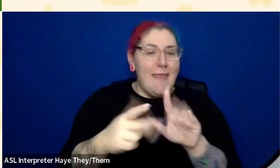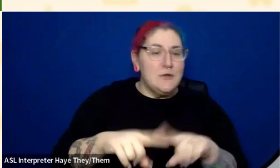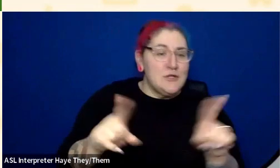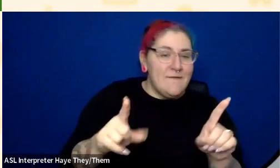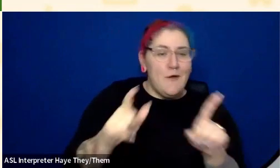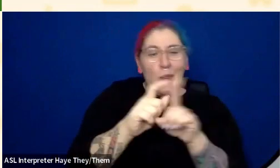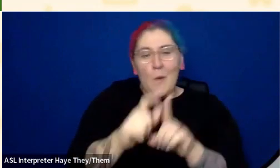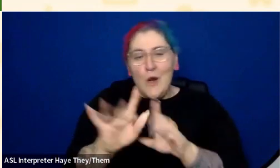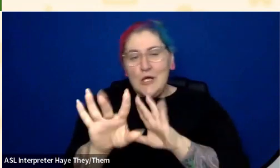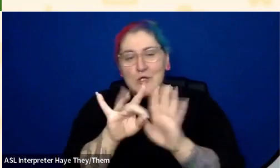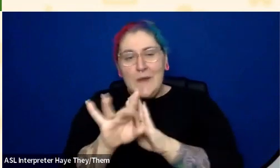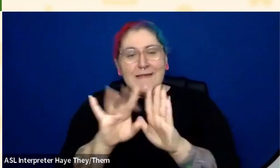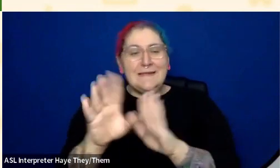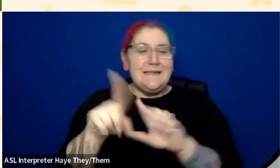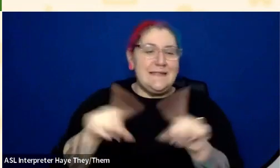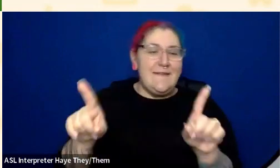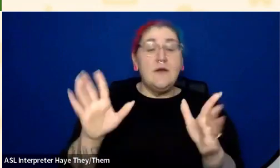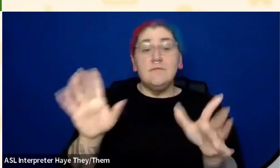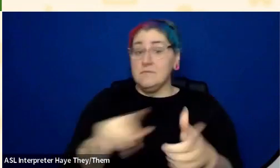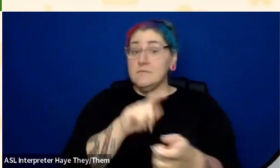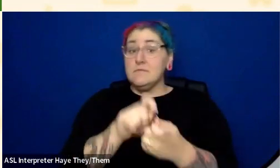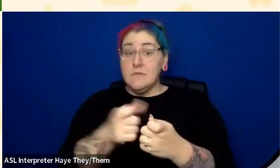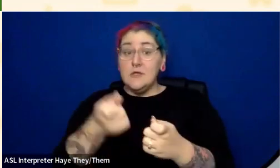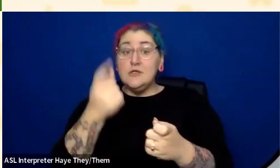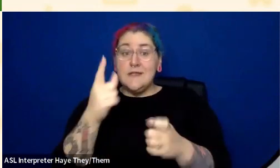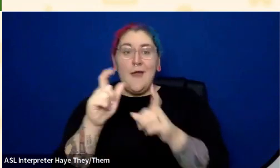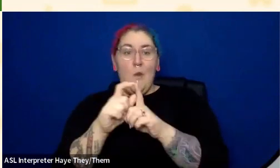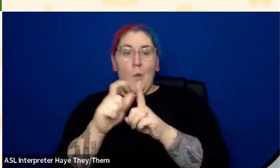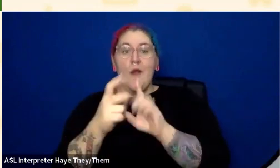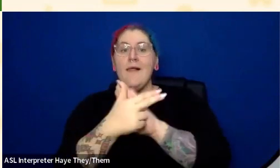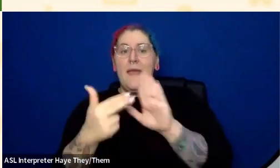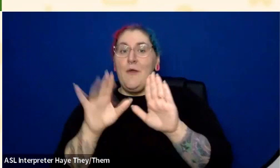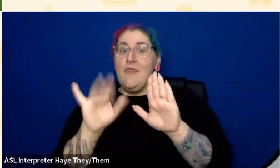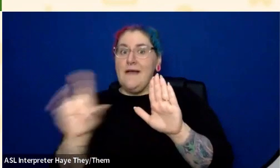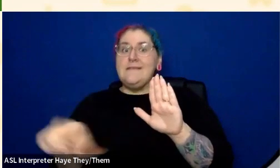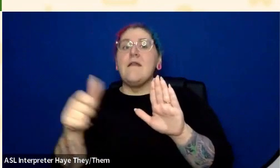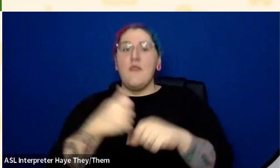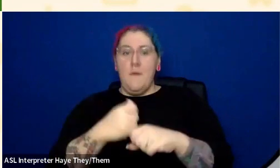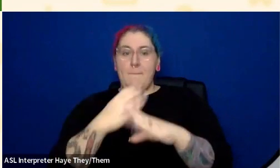Entonces esa es otra barrera que superar. El ejemplo de la derecha es una captura de pantalla